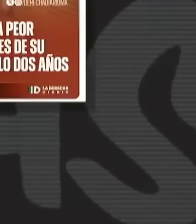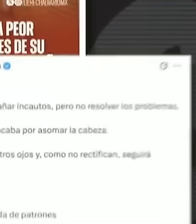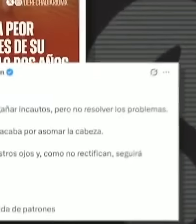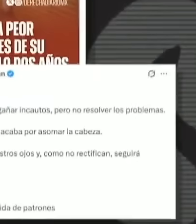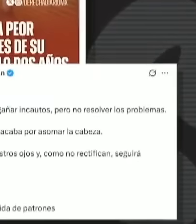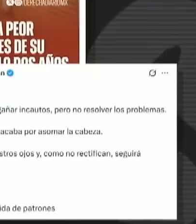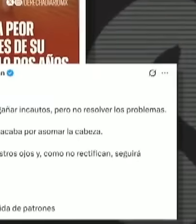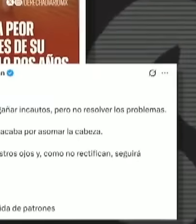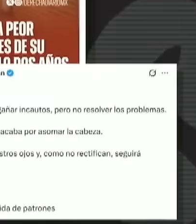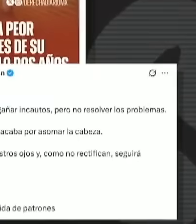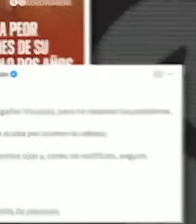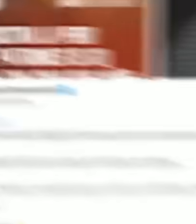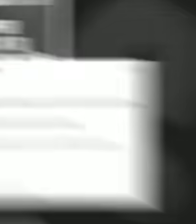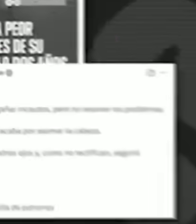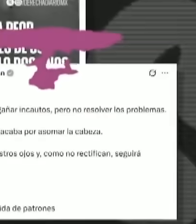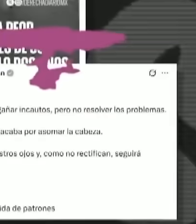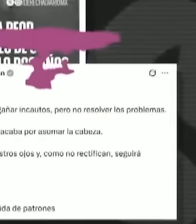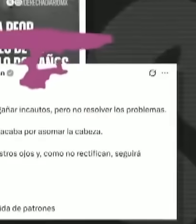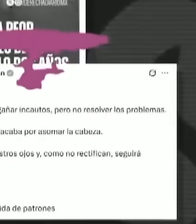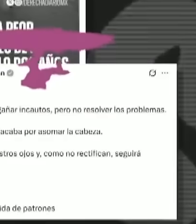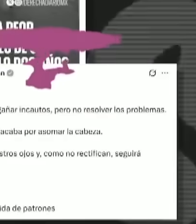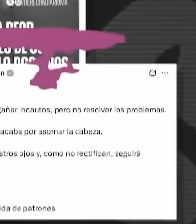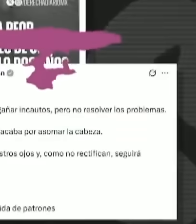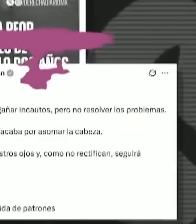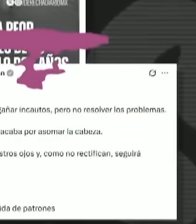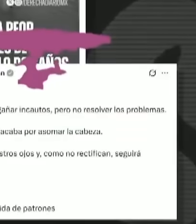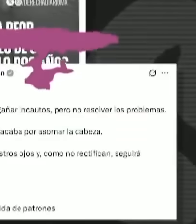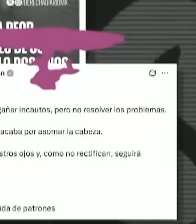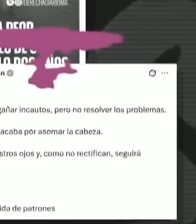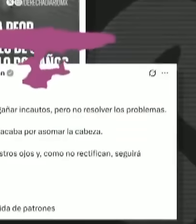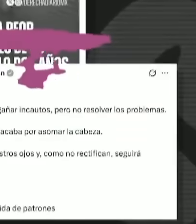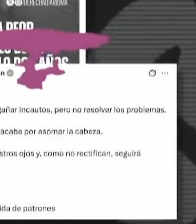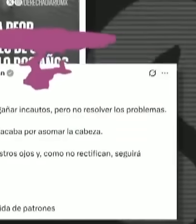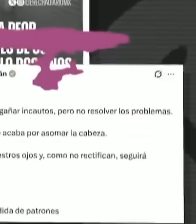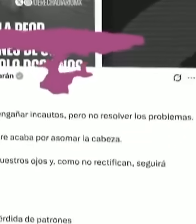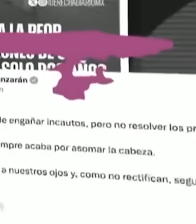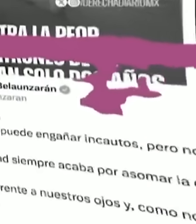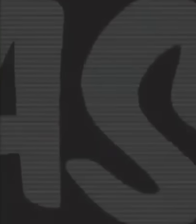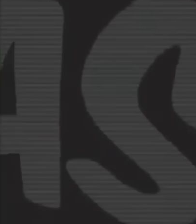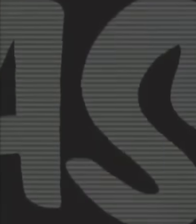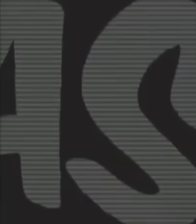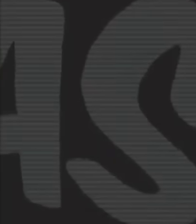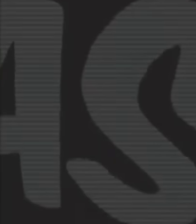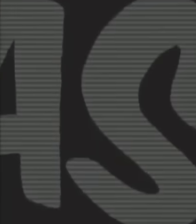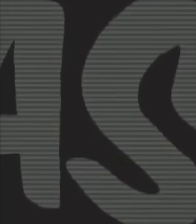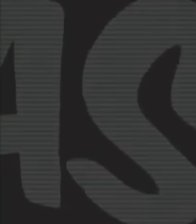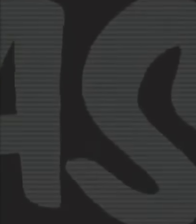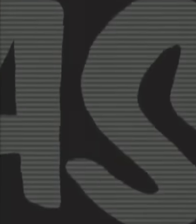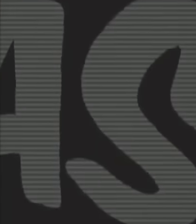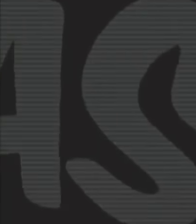2024 y 2025. Mentira. No existe una pérdida de empresas. La variación en las cifras presentadas